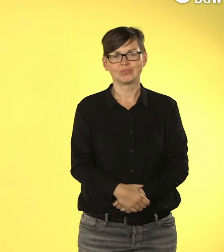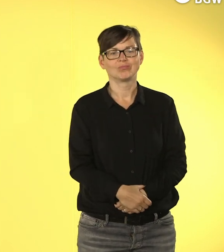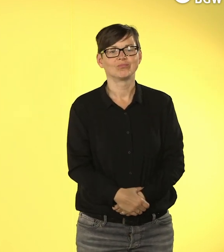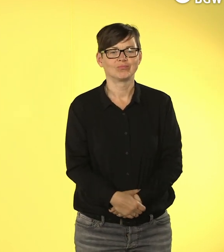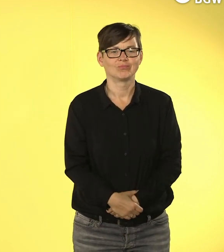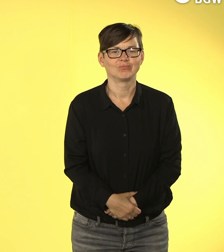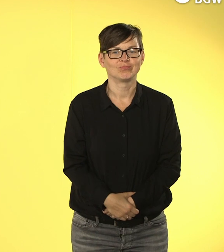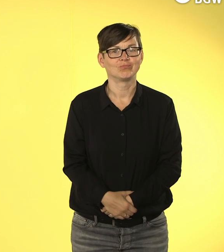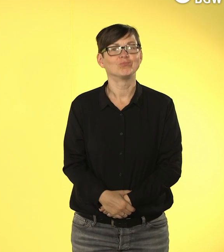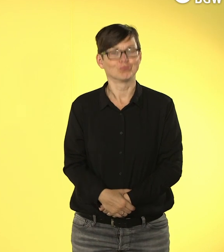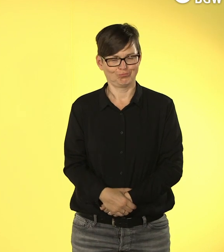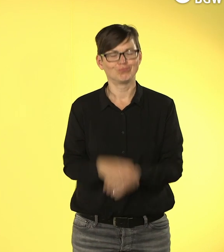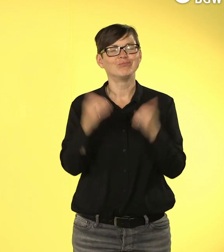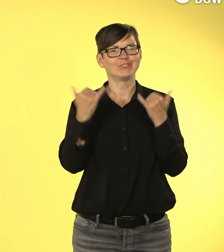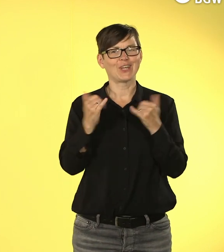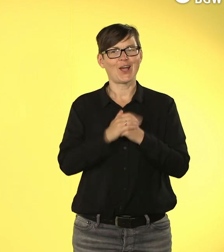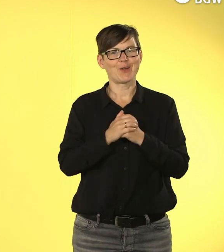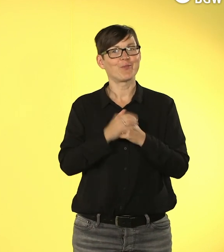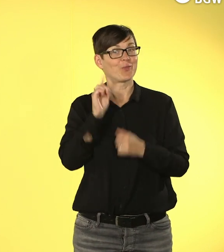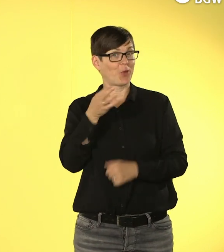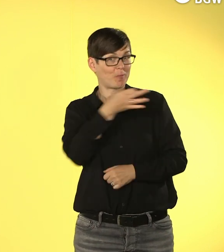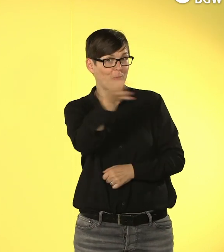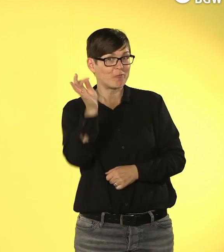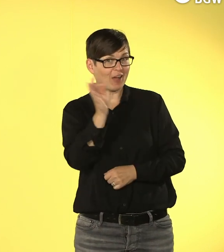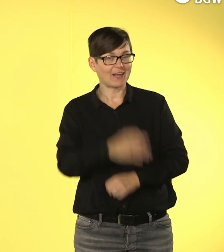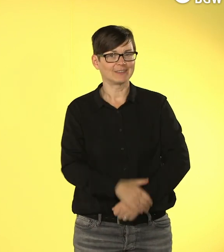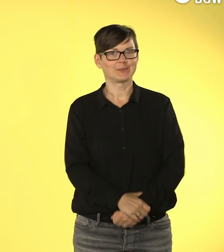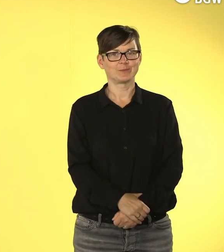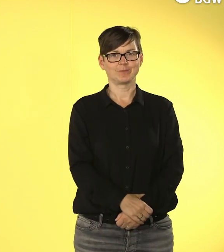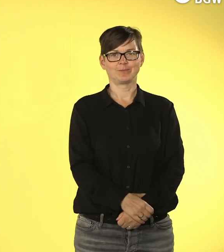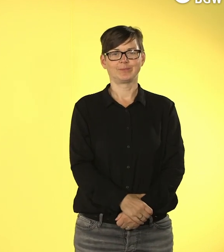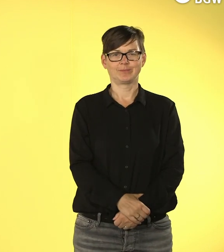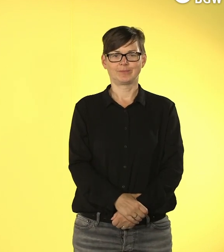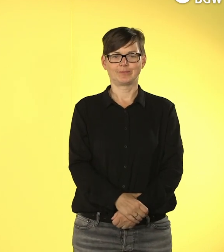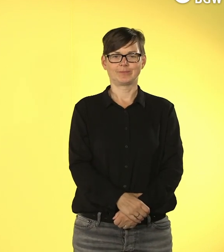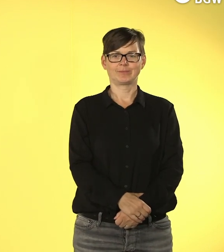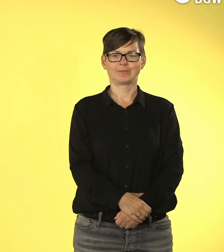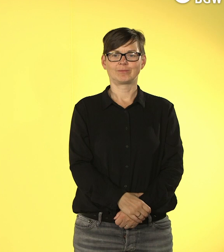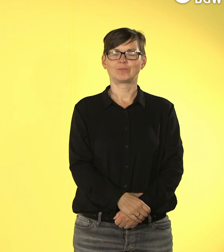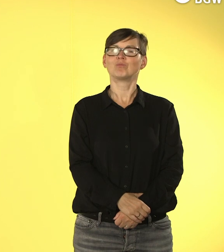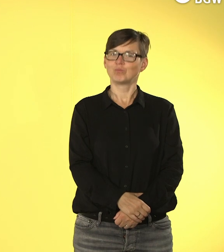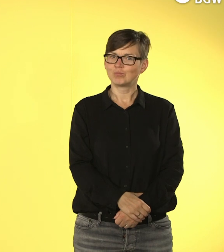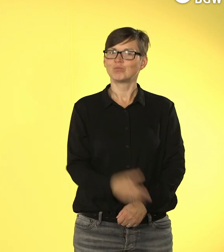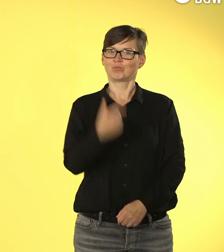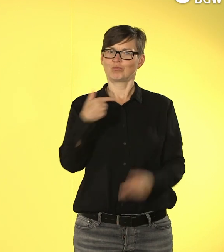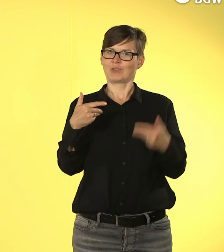Dann machen wir eine Umfrage. Wir würden uns freuen, wenn Sie alle mit abstimmen.